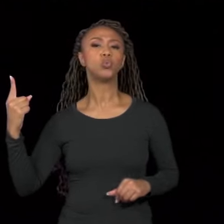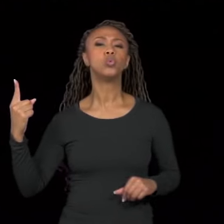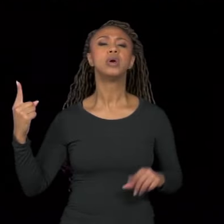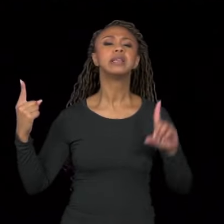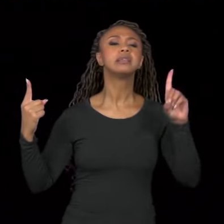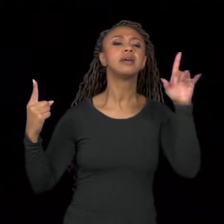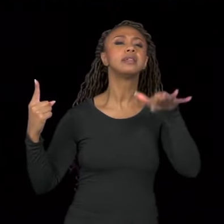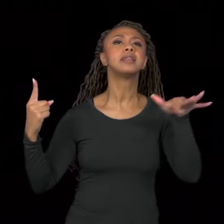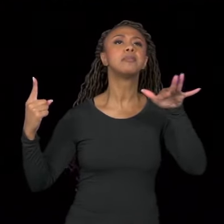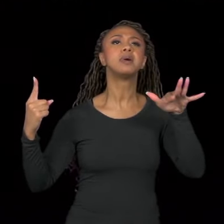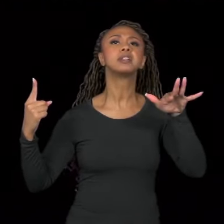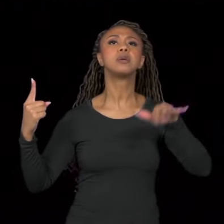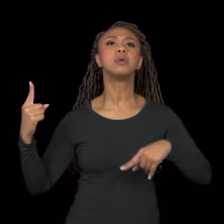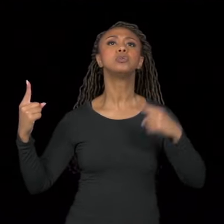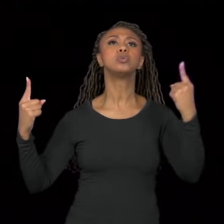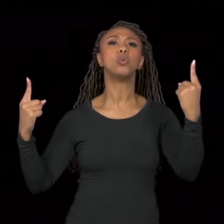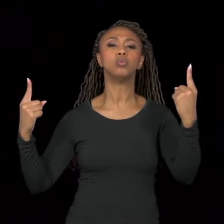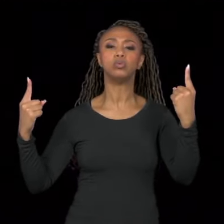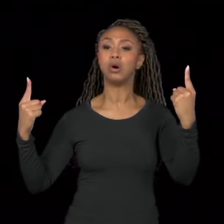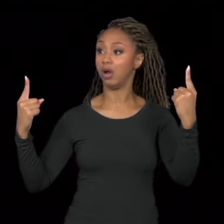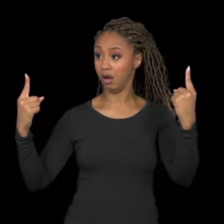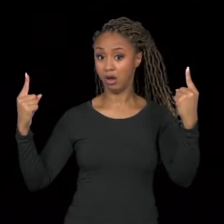ENTÃO, NESSE CASO, EU POSSO DIZER QUE A ENTIDADE